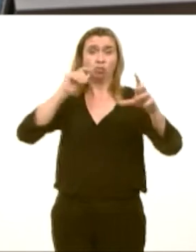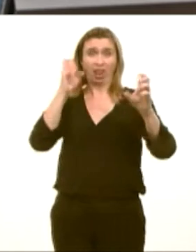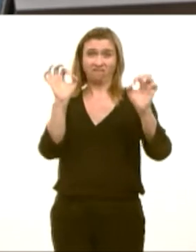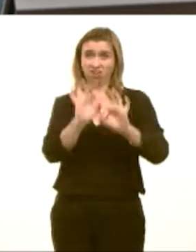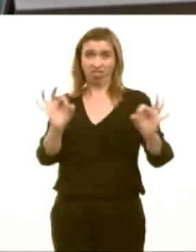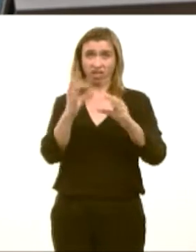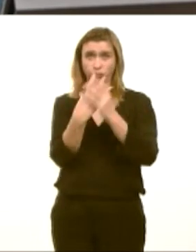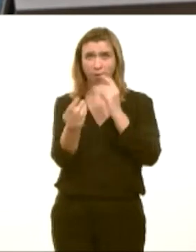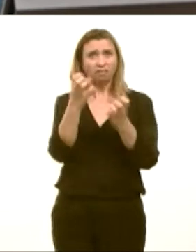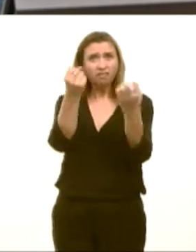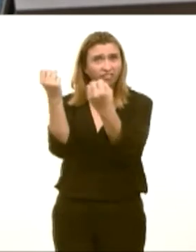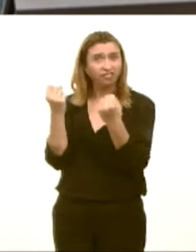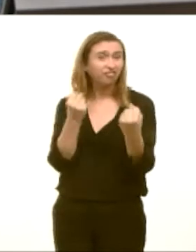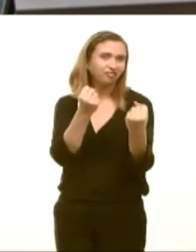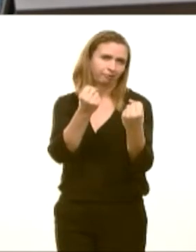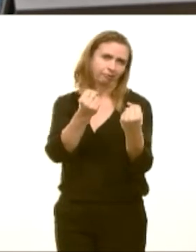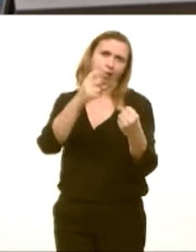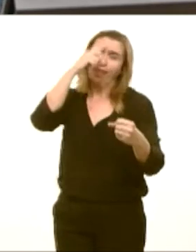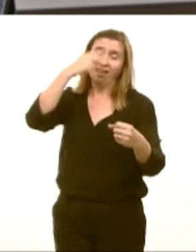fas i fand tenau yn y de, a band yn y gogledd.